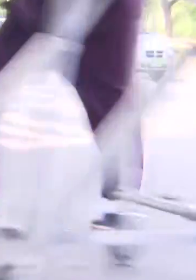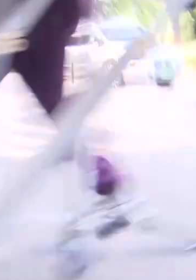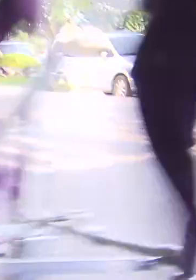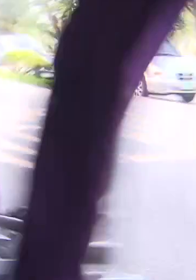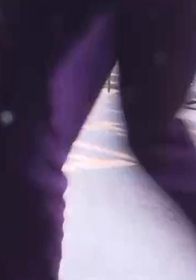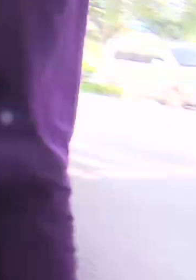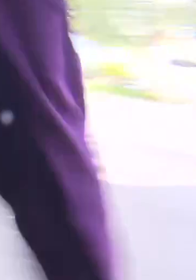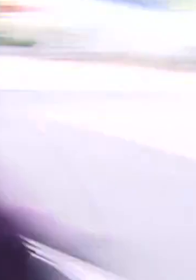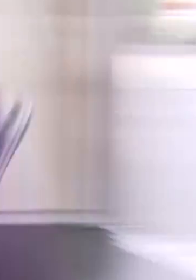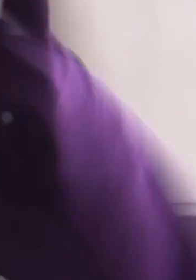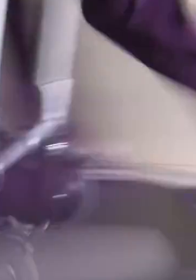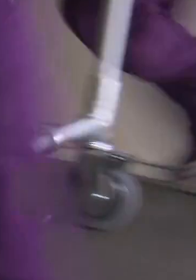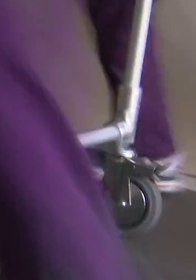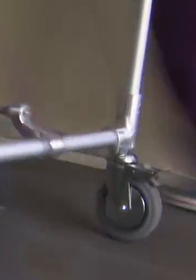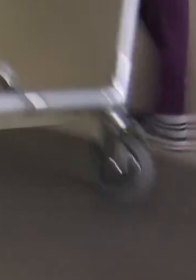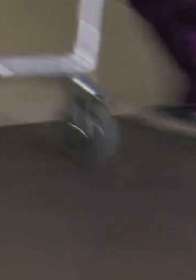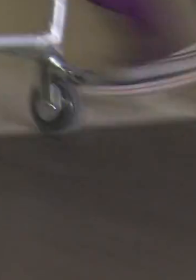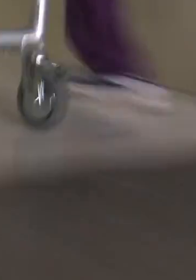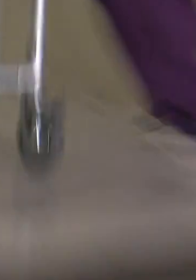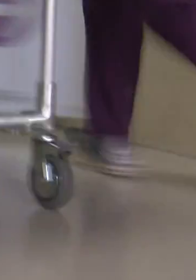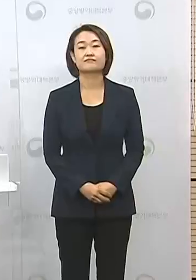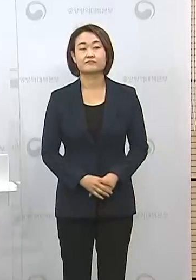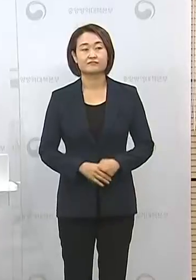80대 이상 18명으로 대부분 고령층에 집중됐습니다.